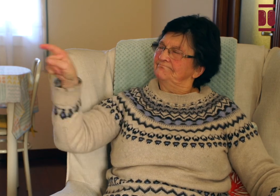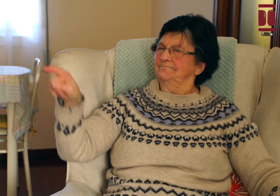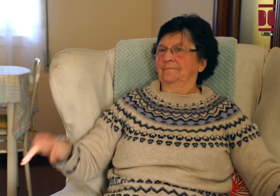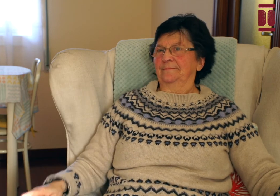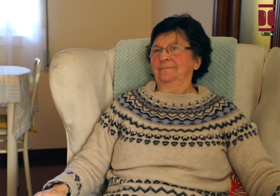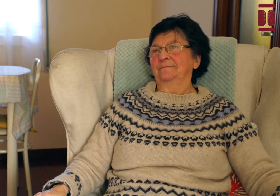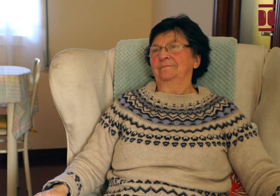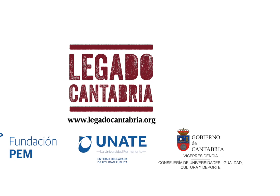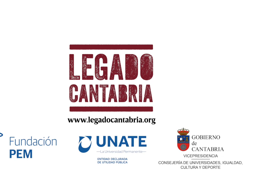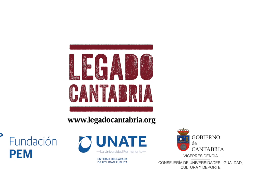futuro.